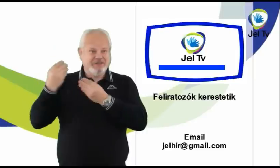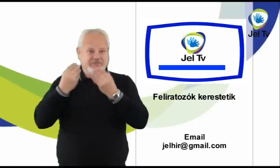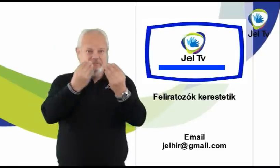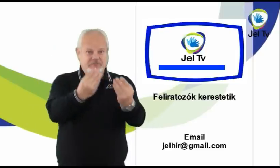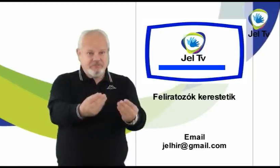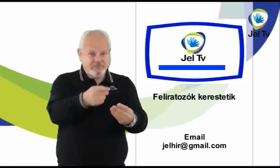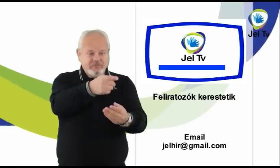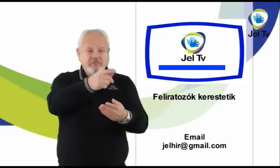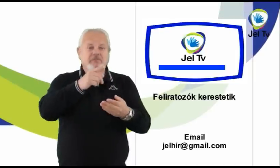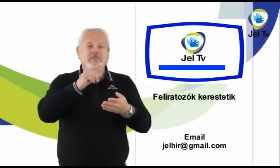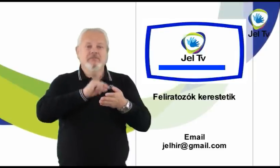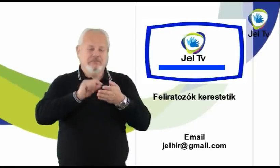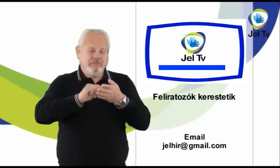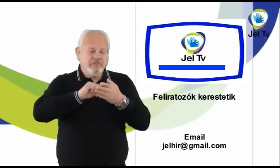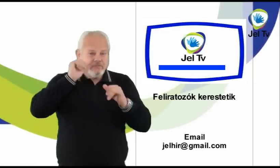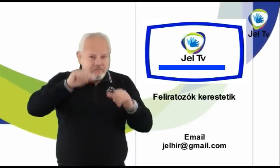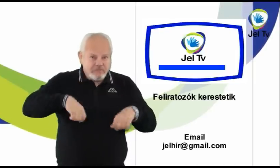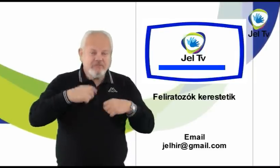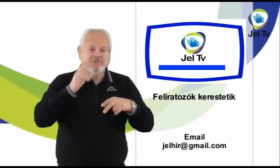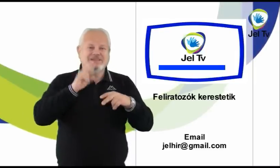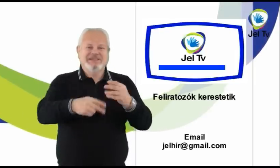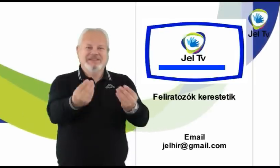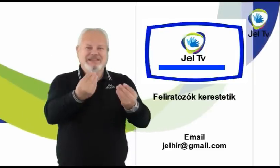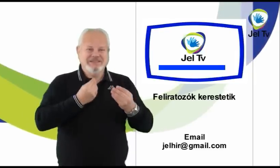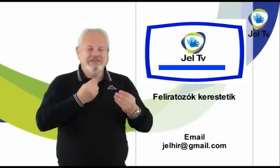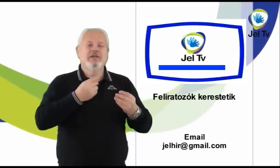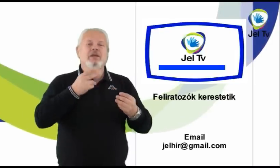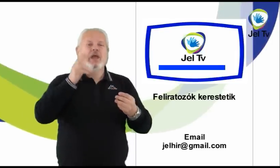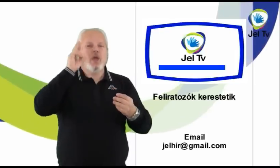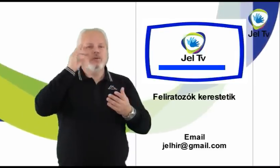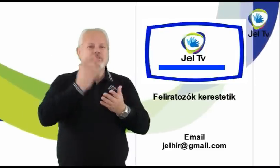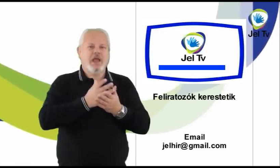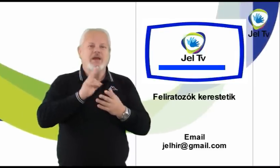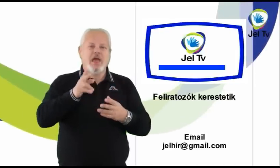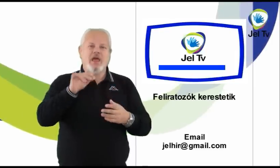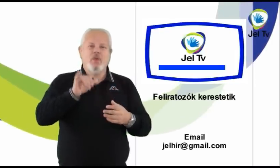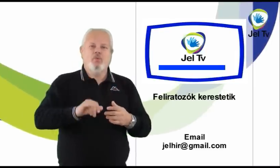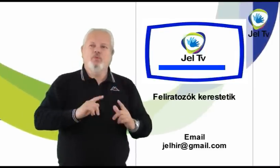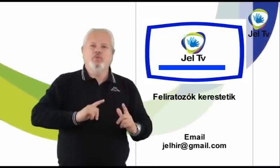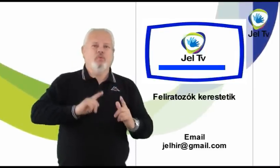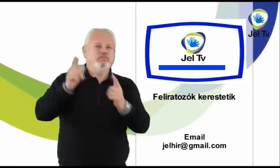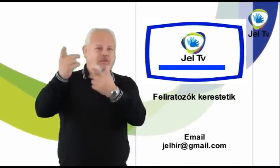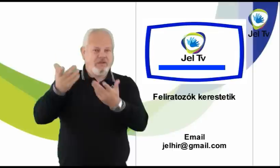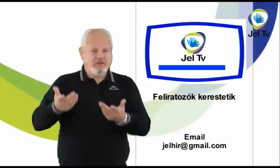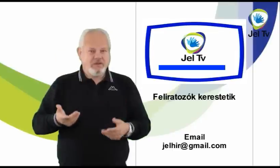A kész filmanyagot elküldjük számukra és kérjük, hogy a felirat elkészülte után küldjék vissza hozzánk. Ha megfelelő a felirat, a YouTube-ra feltölthető az elkészült anyag.